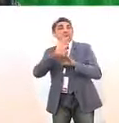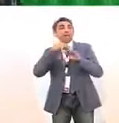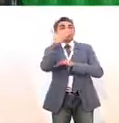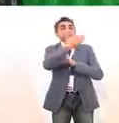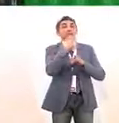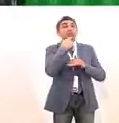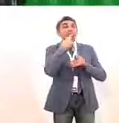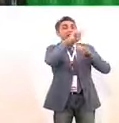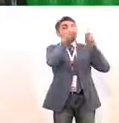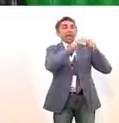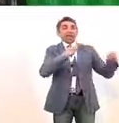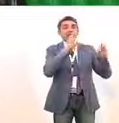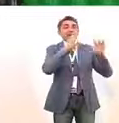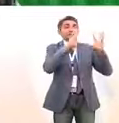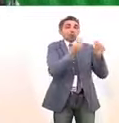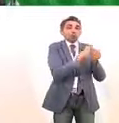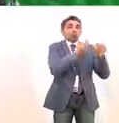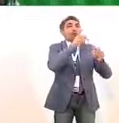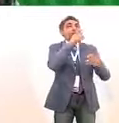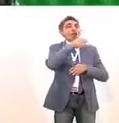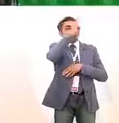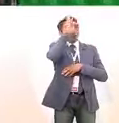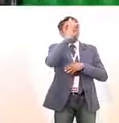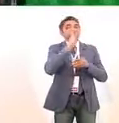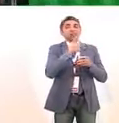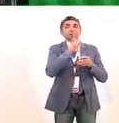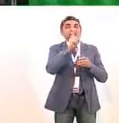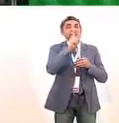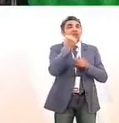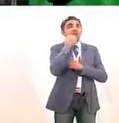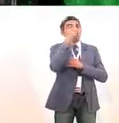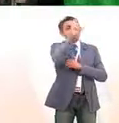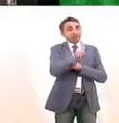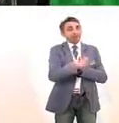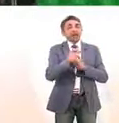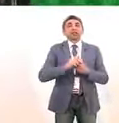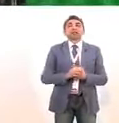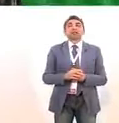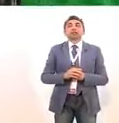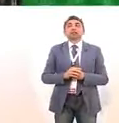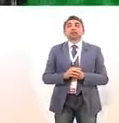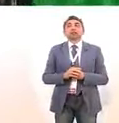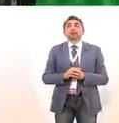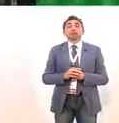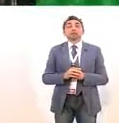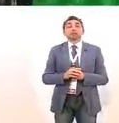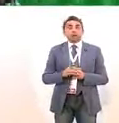della Lega e di Forza Italia, non è che possiamo permetterci di chiudere l’alleanza senza